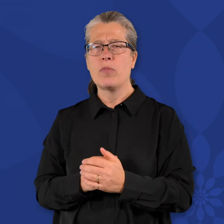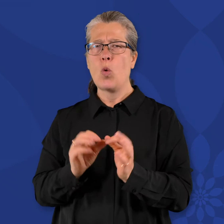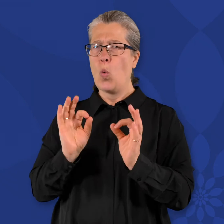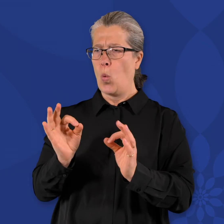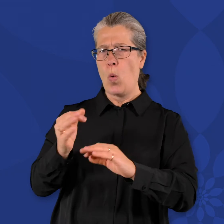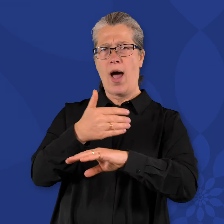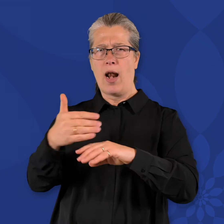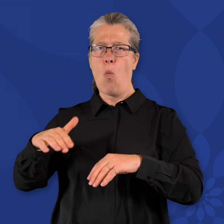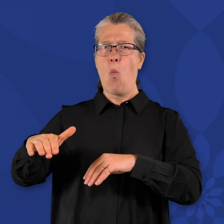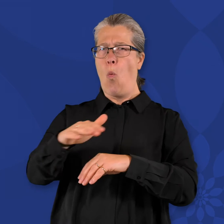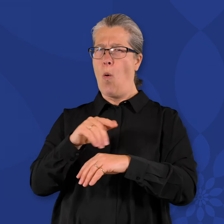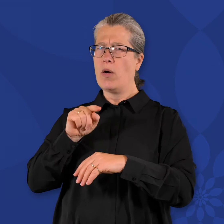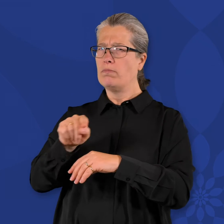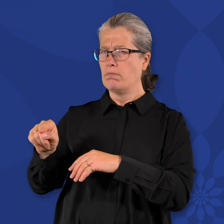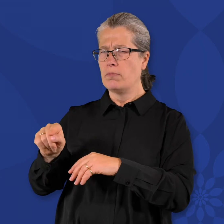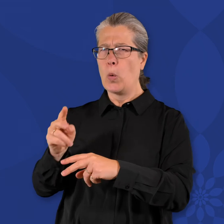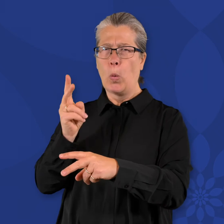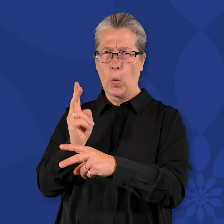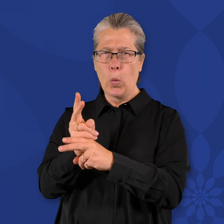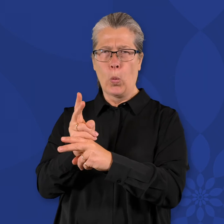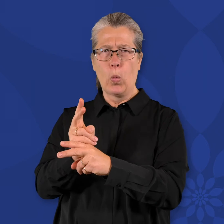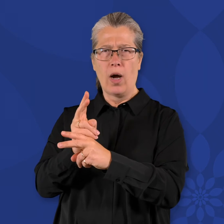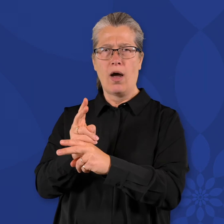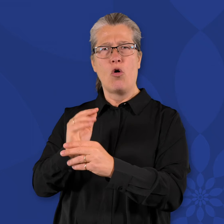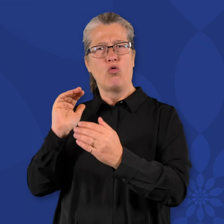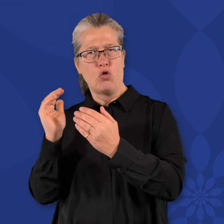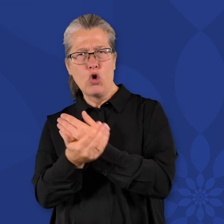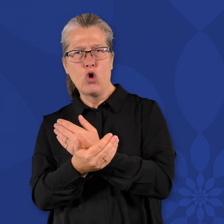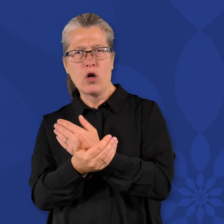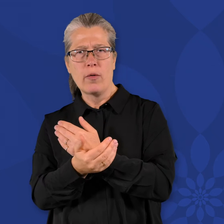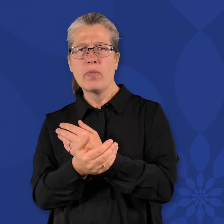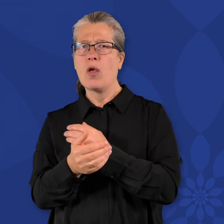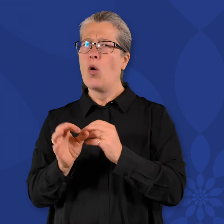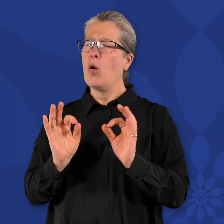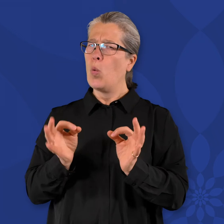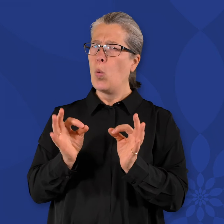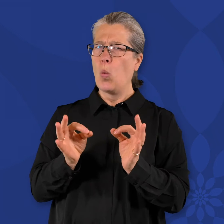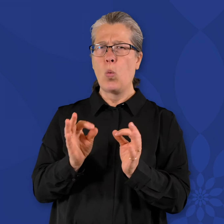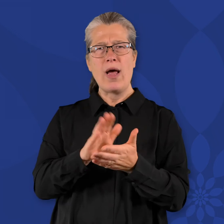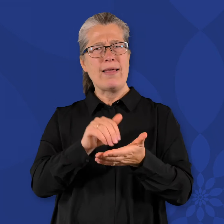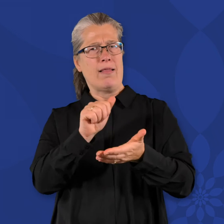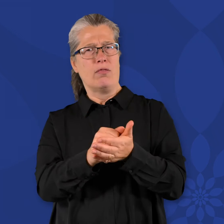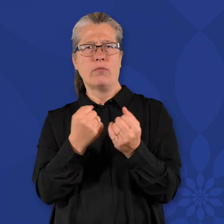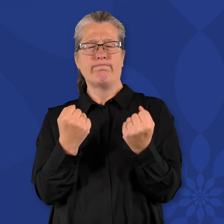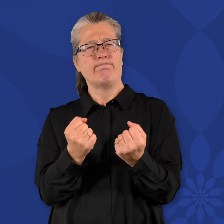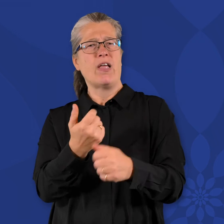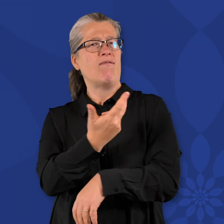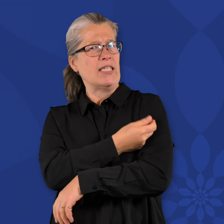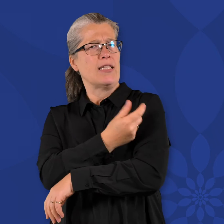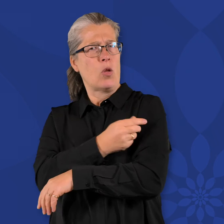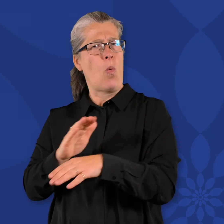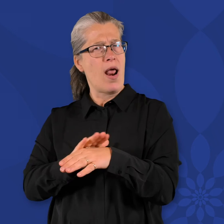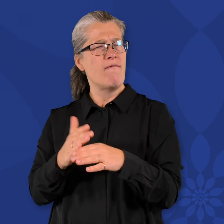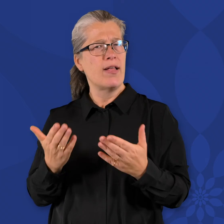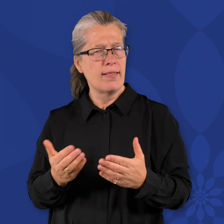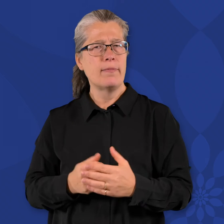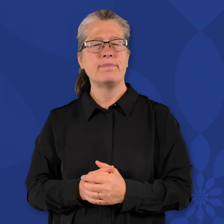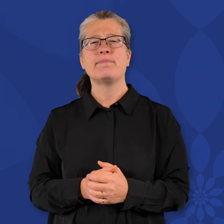hur hälsosäkerheten ska tryggas vid gränserna och vaccinationsintygets betydelse.